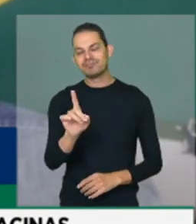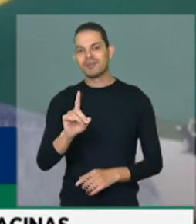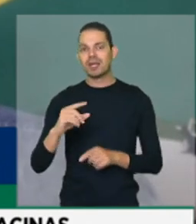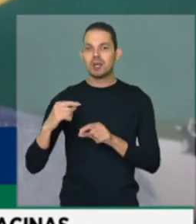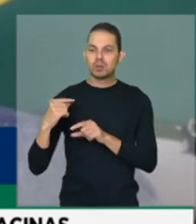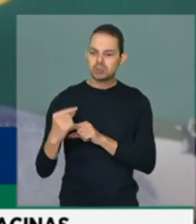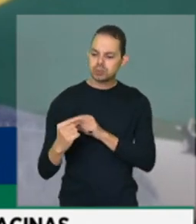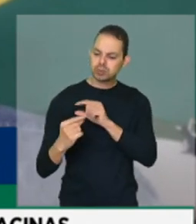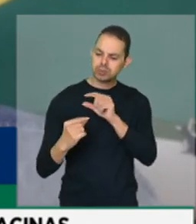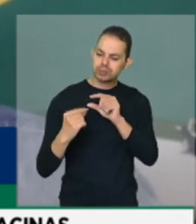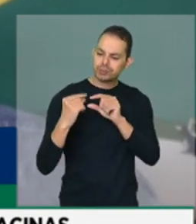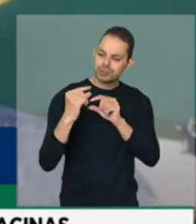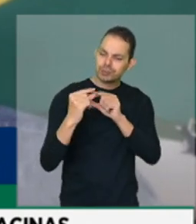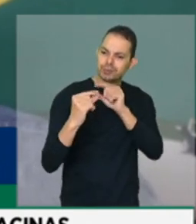PAÍS. ISSO VIRÁAO LONGO DO TEMPO. SABEMOS QUE AGORA